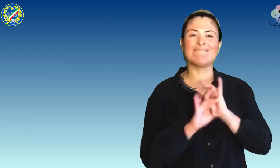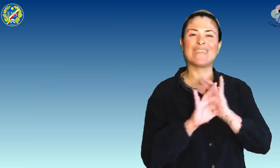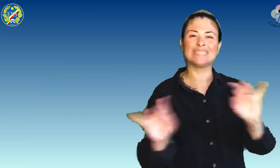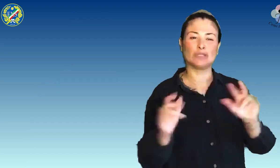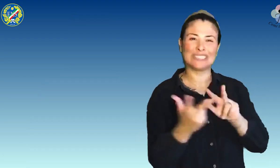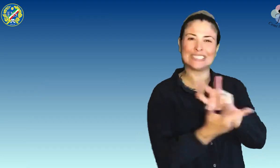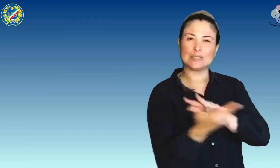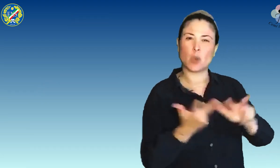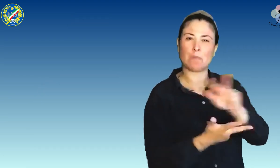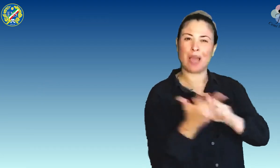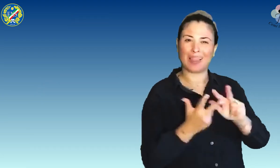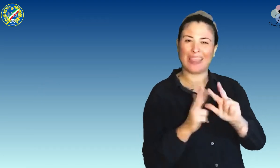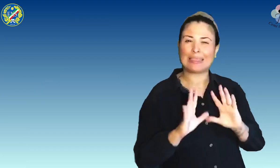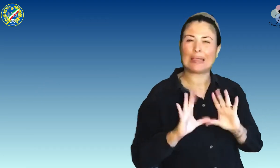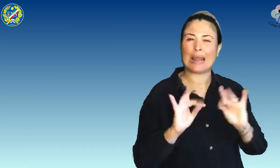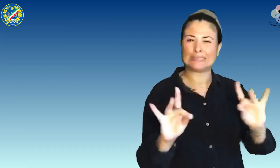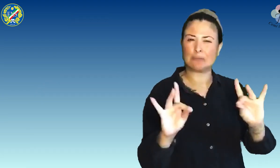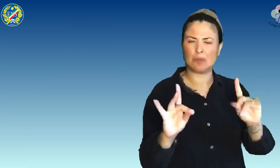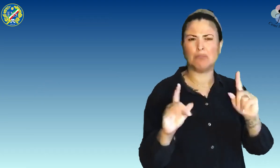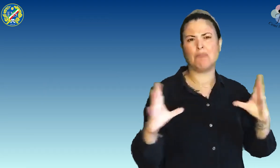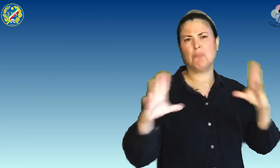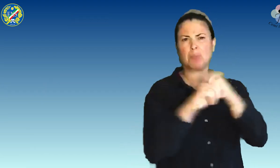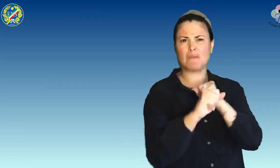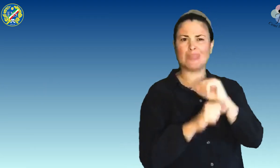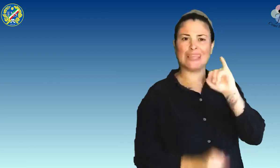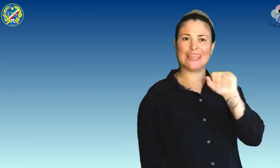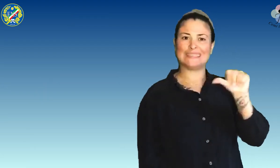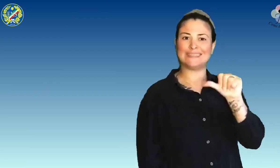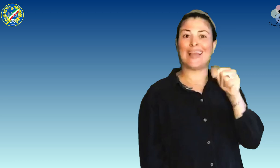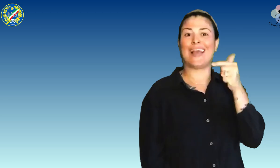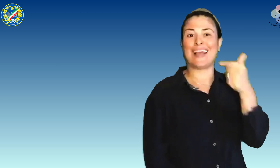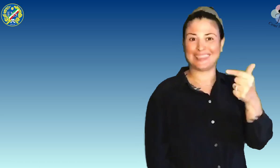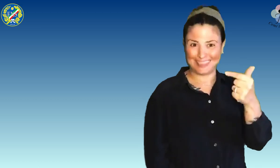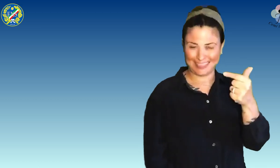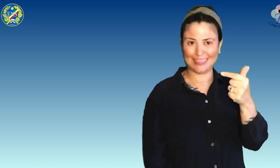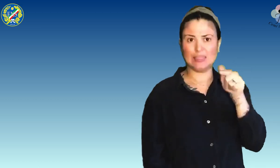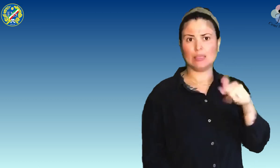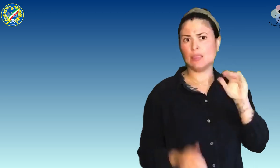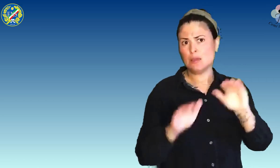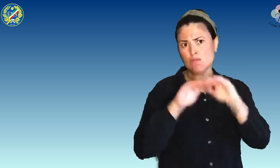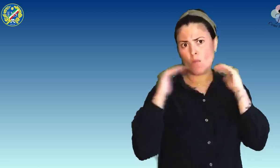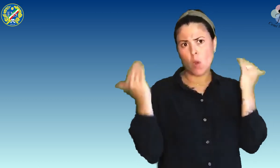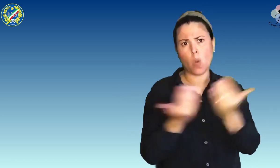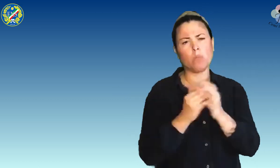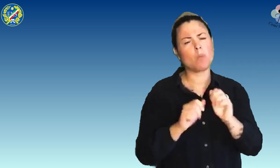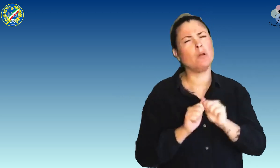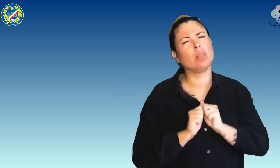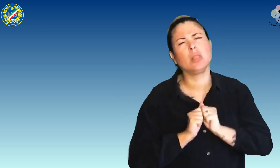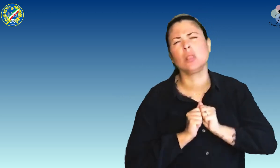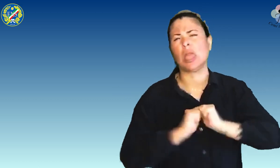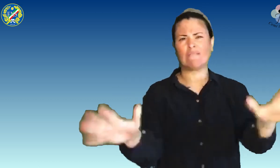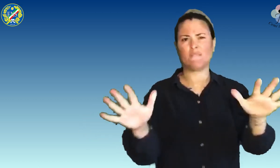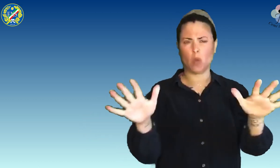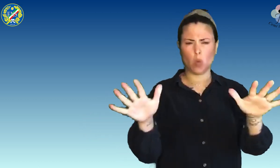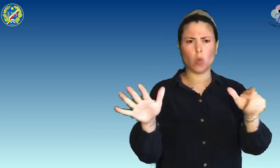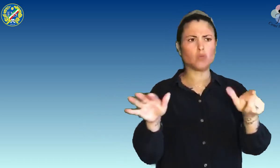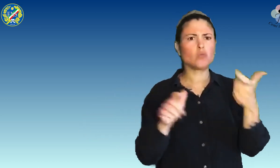Le Infezioni Sessualmente Trasmesse (IST), diffuse in tutto il mondo,